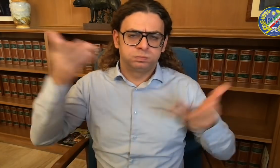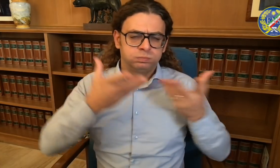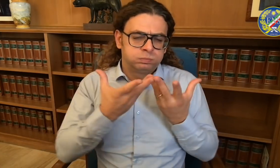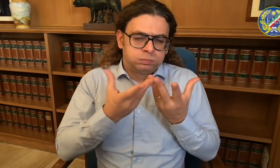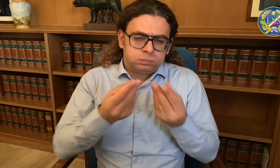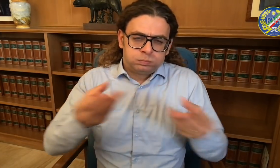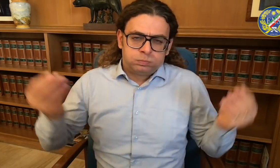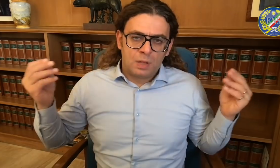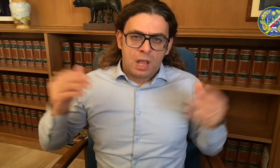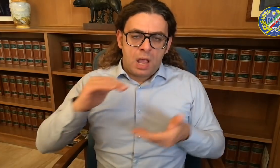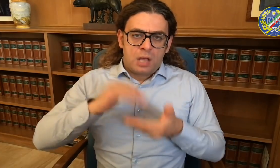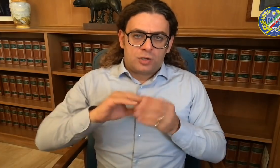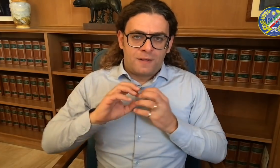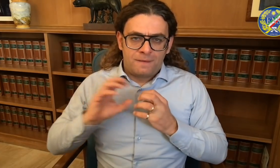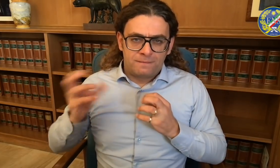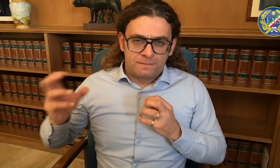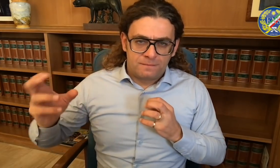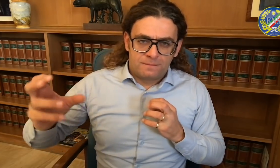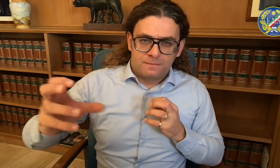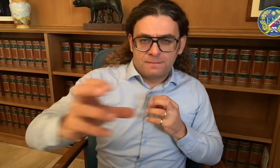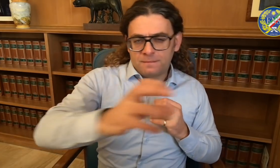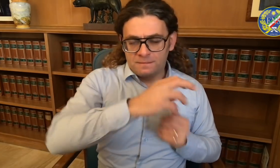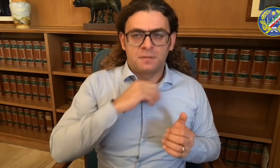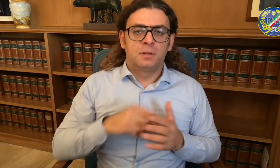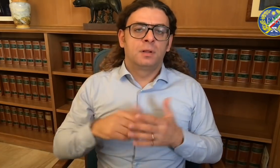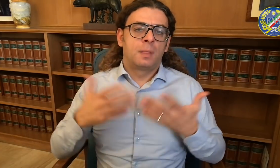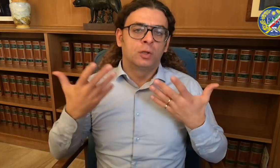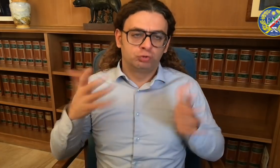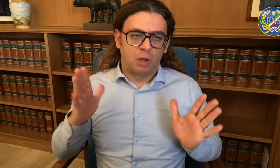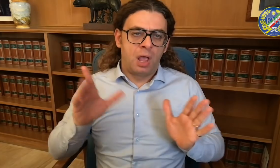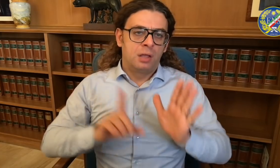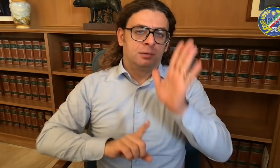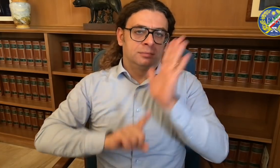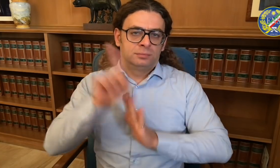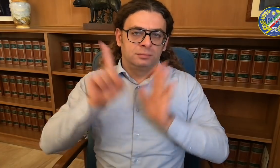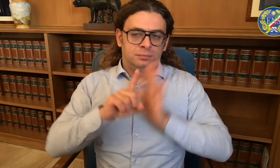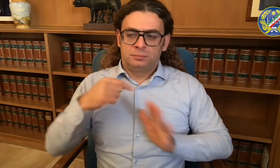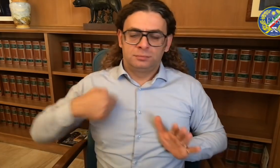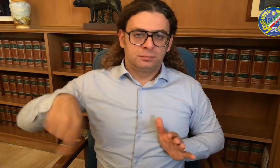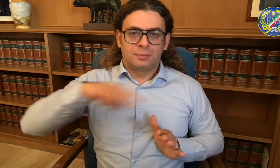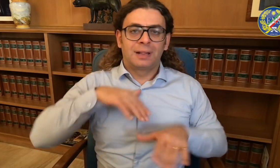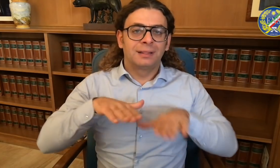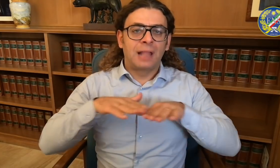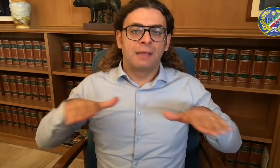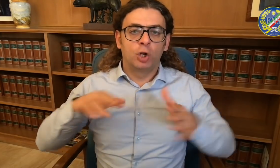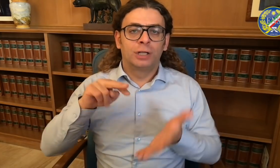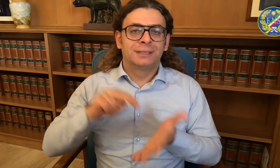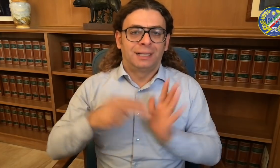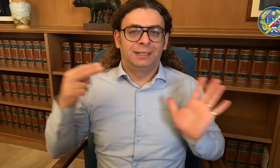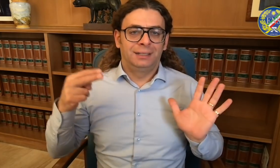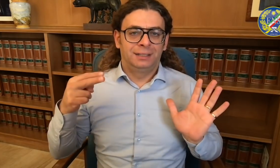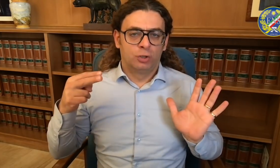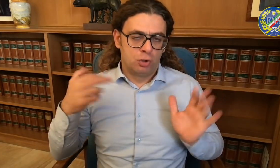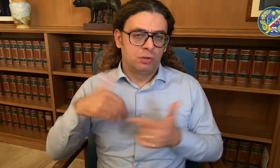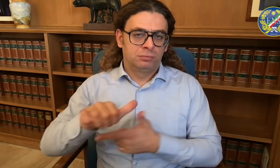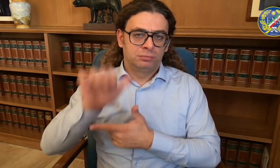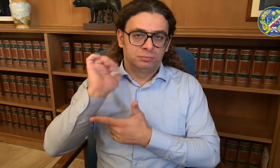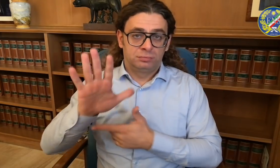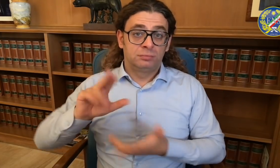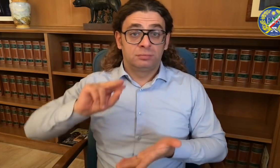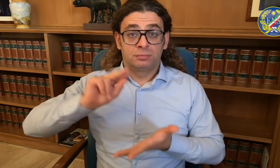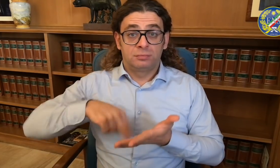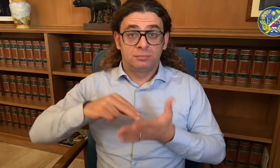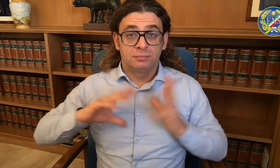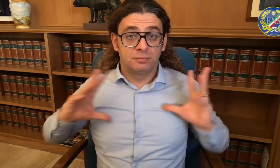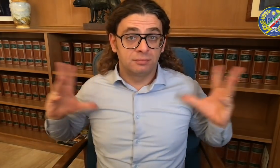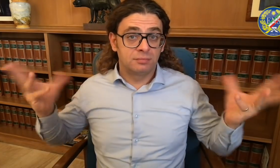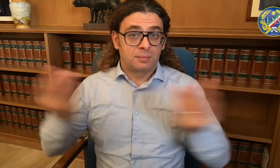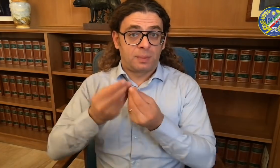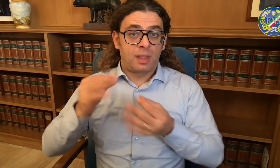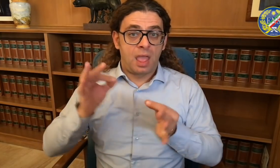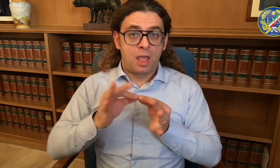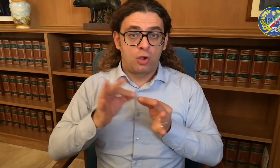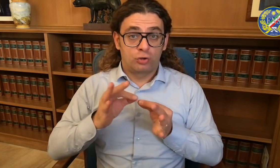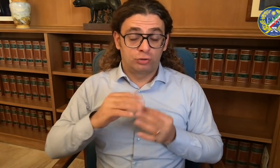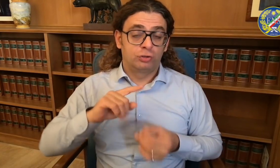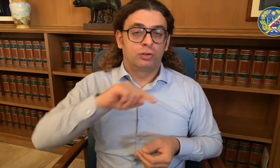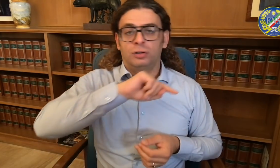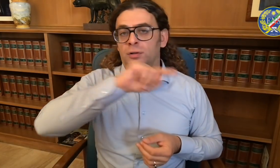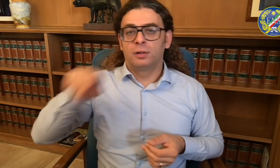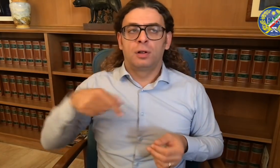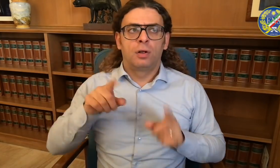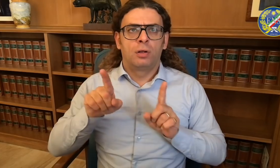Le varie associazioni hanno avanzato numerose proposte. Noi abbiamo già inviato quanto emerso dal tavolo tecnico organizzato alla presenza di diverse associazioni